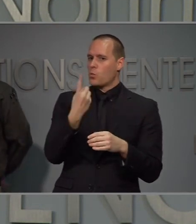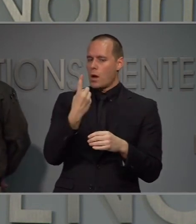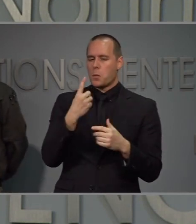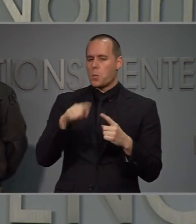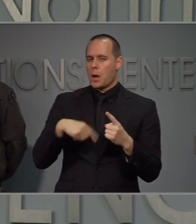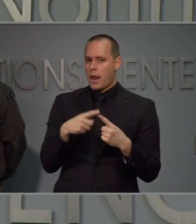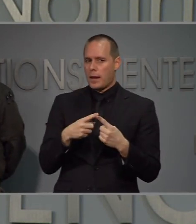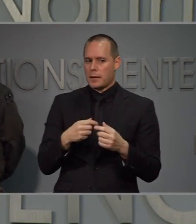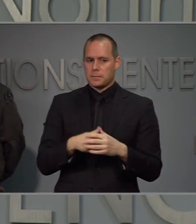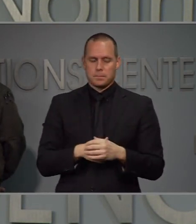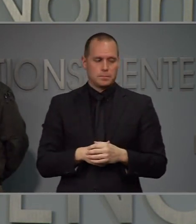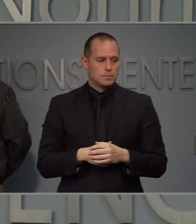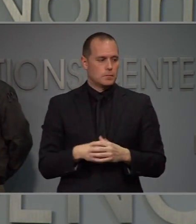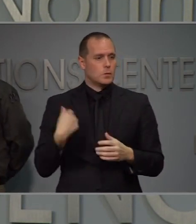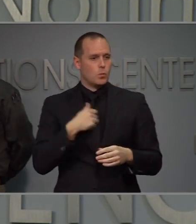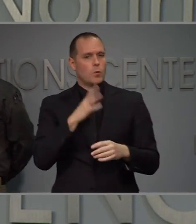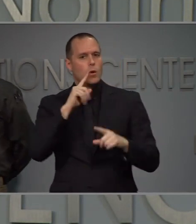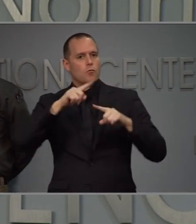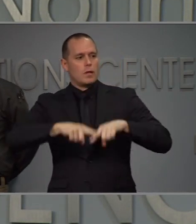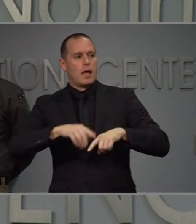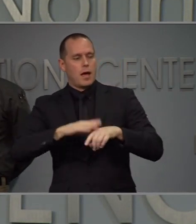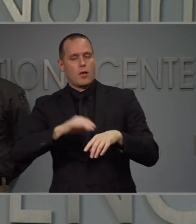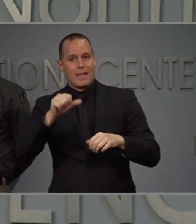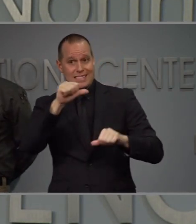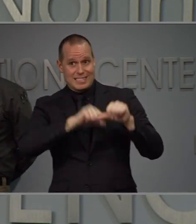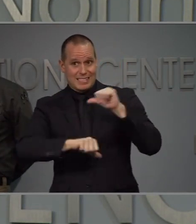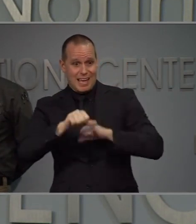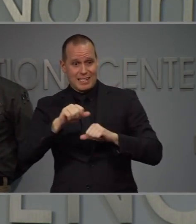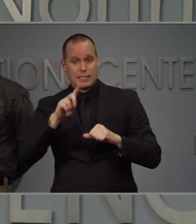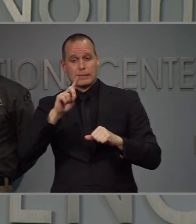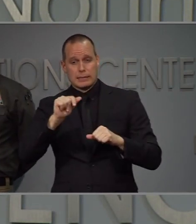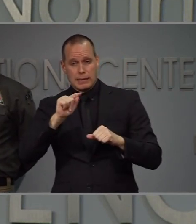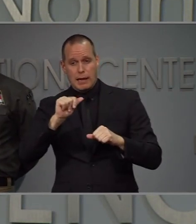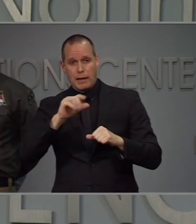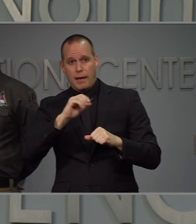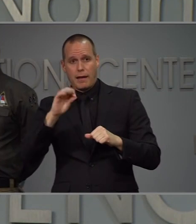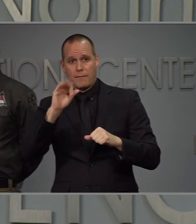fase o cuando están proyectando que vamos a poder pasar a la fase uno.